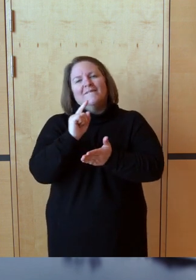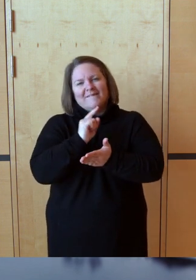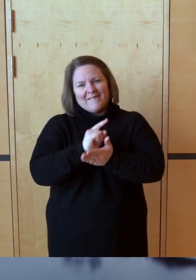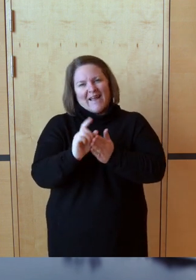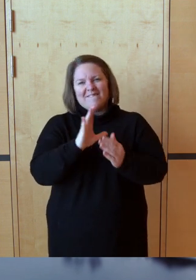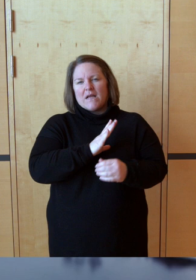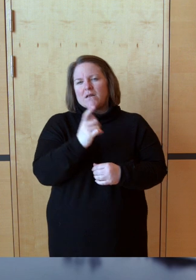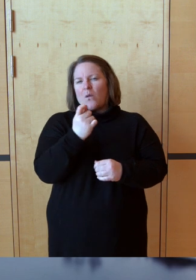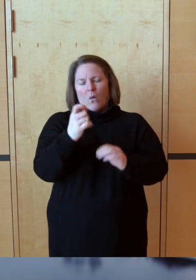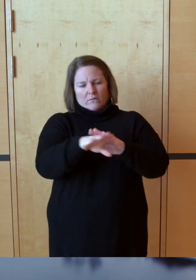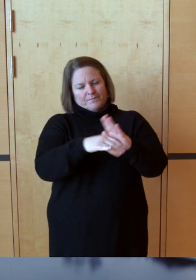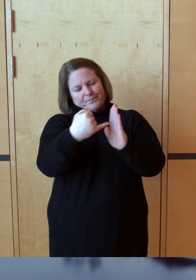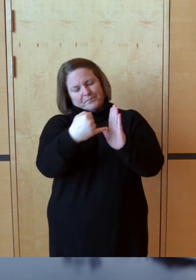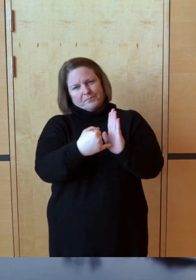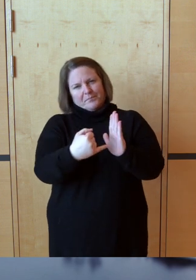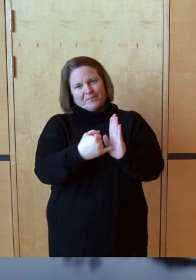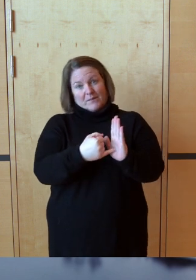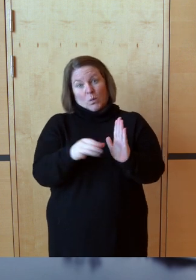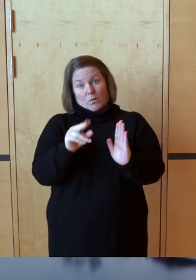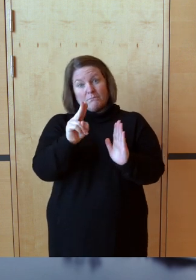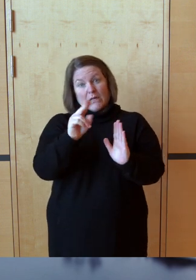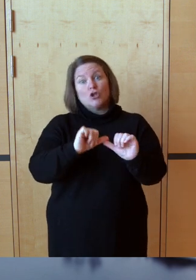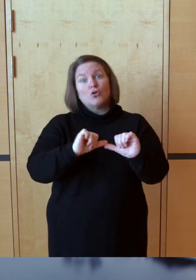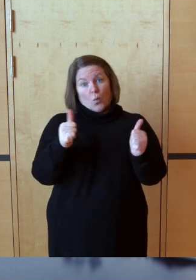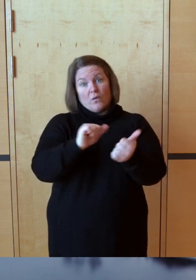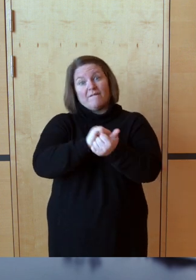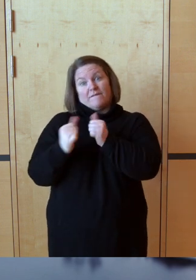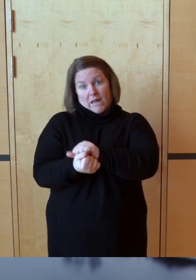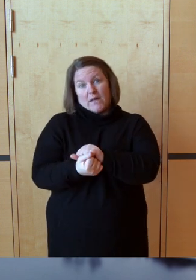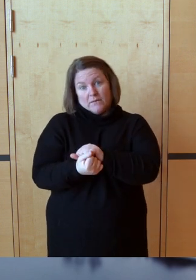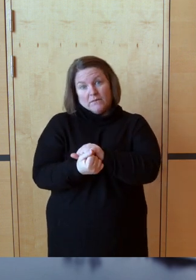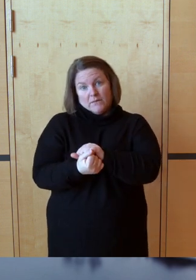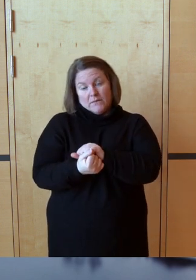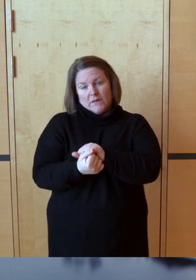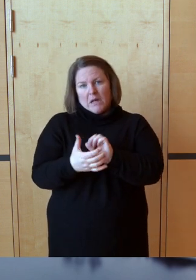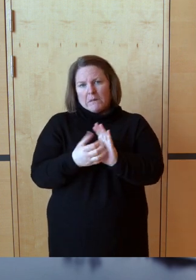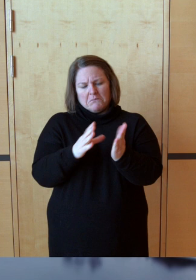För en så här stor förändring men Jag upplever inte att vi kan se det i det här fallet